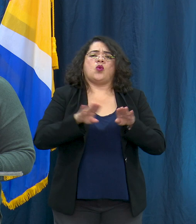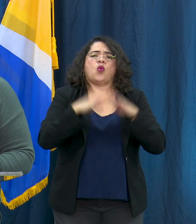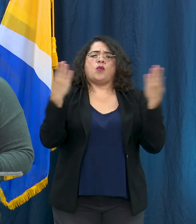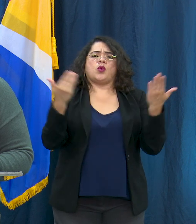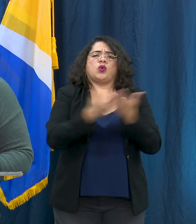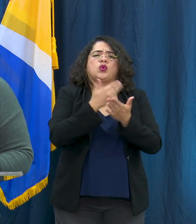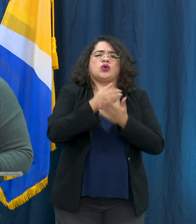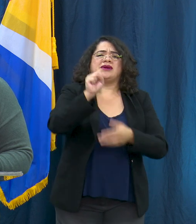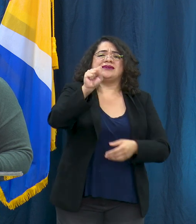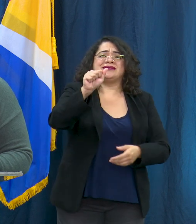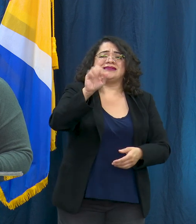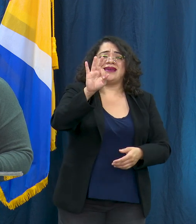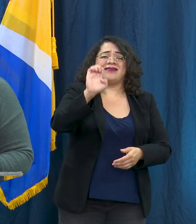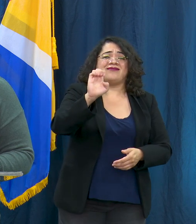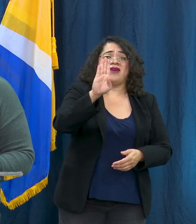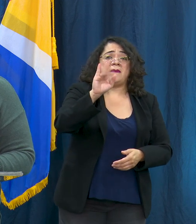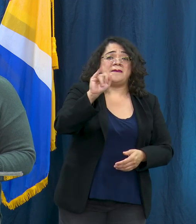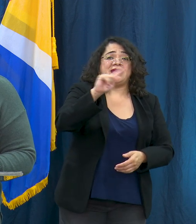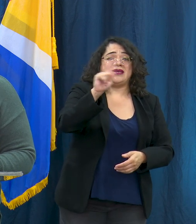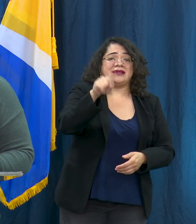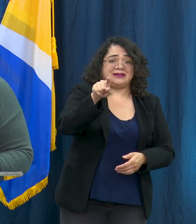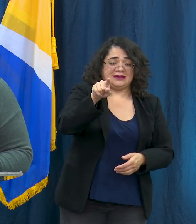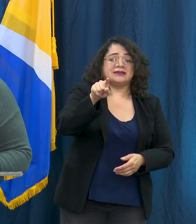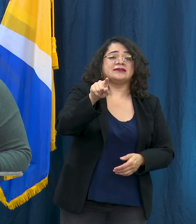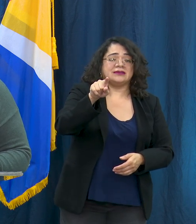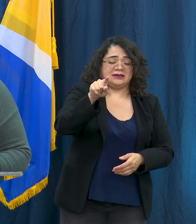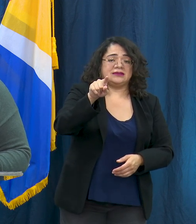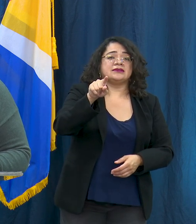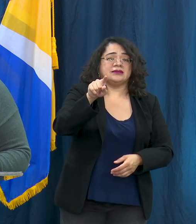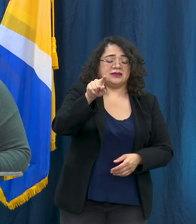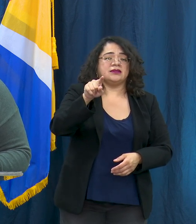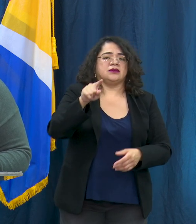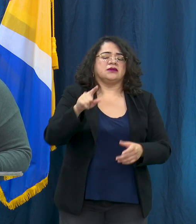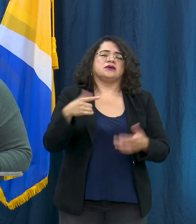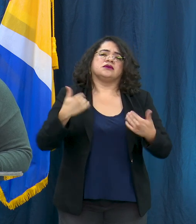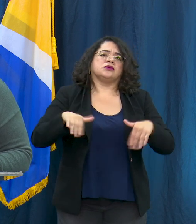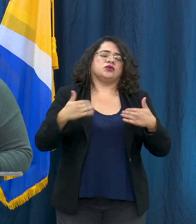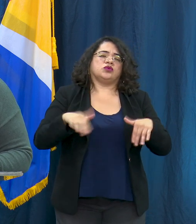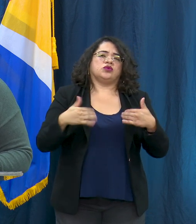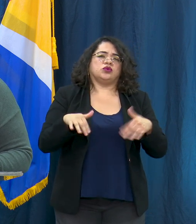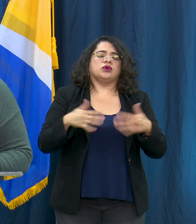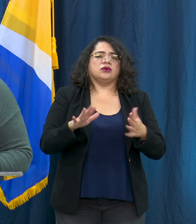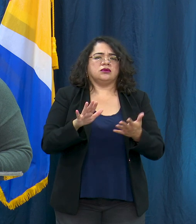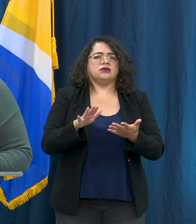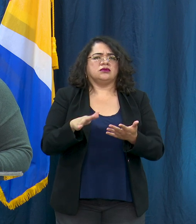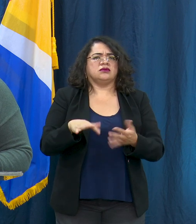compras en compartir para la comunidad es porque es una interface des lunes en